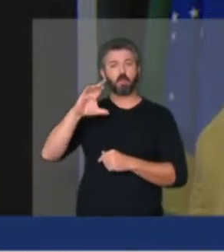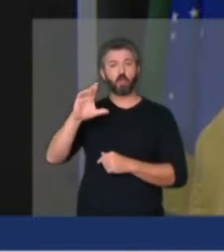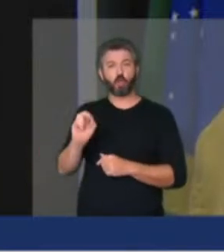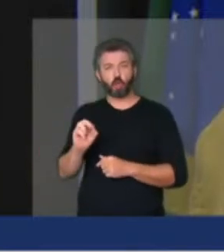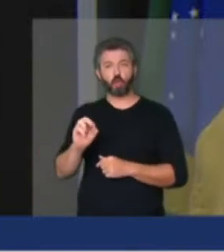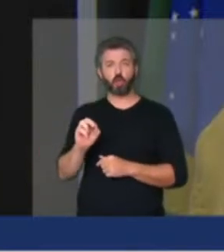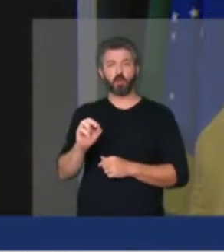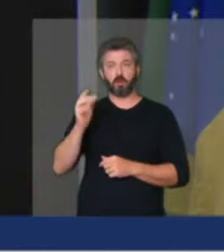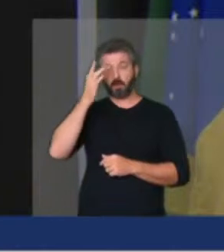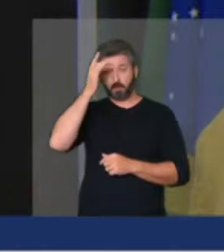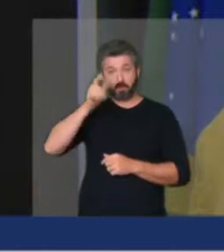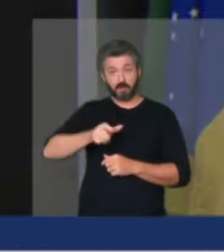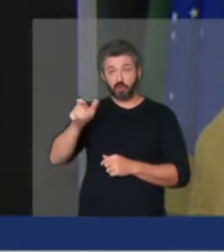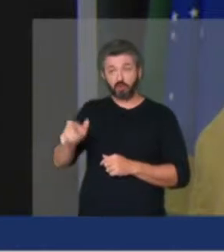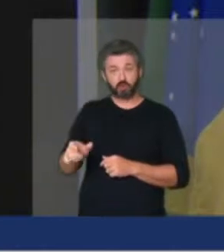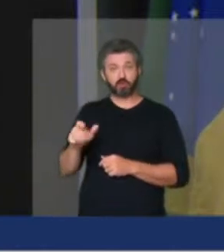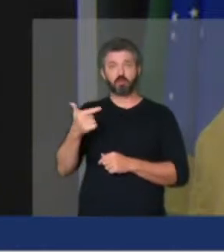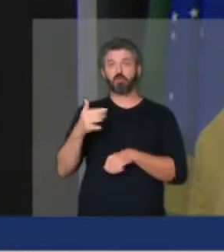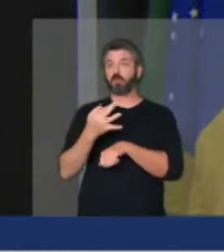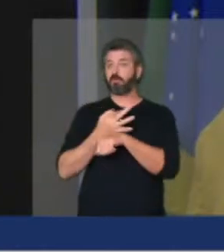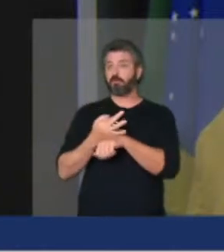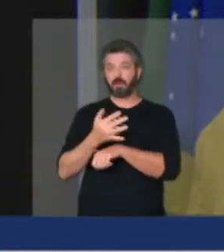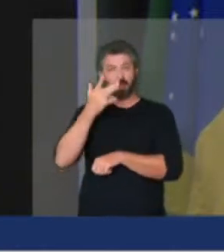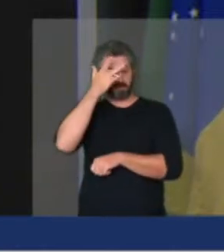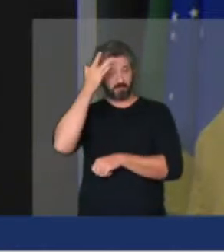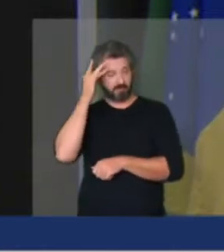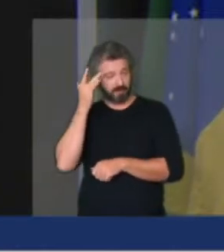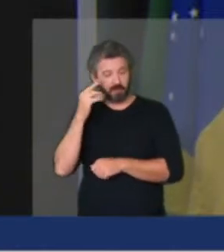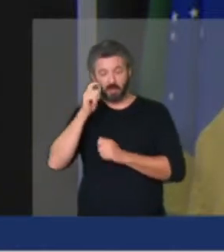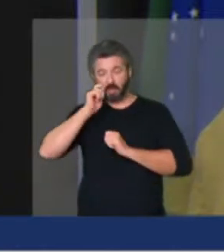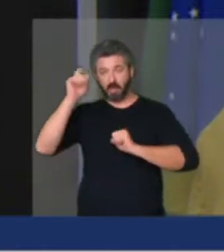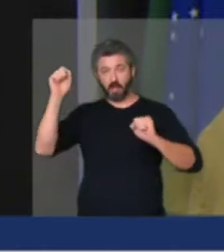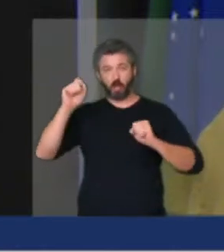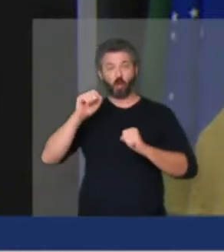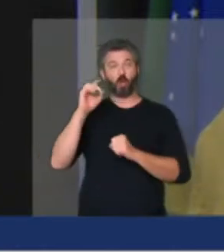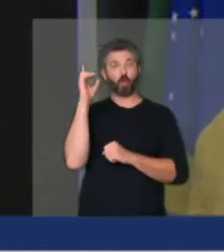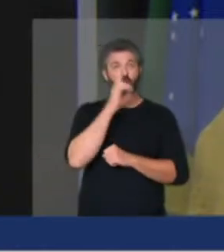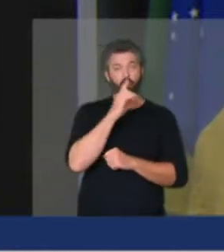QUE ACORDAM DE DOMINGO A DOMINGO PARA TRABALHAR E MUITAS DAS VEZES PARA GERAR